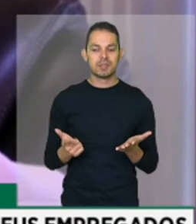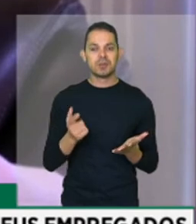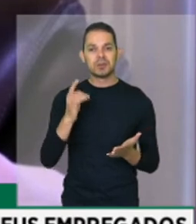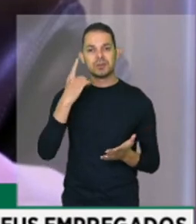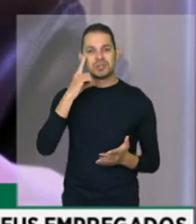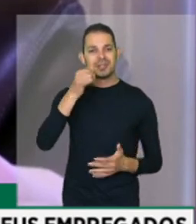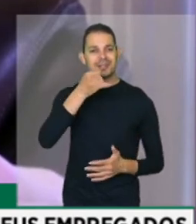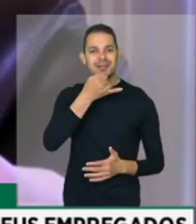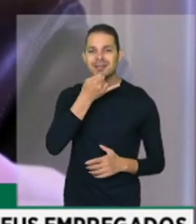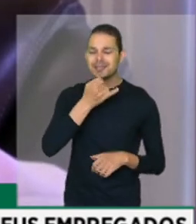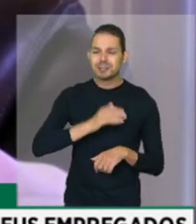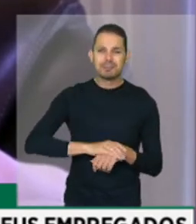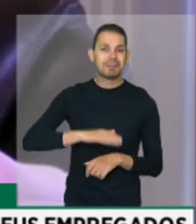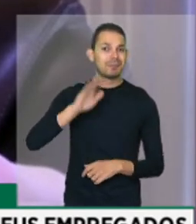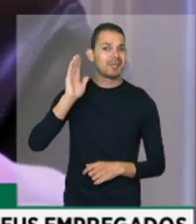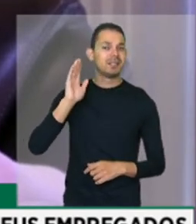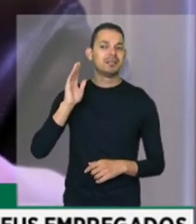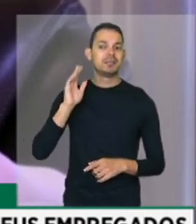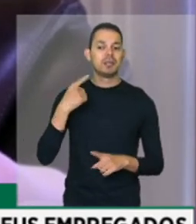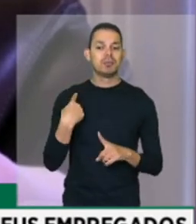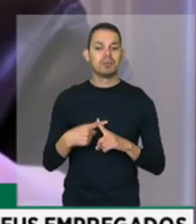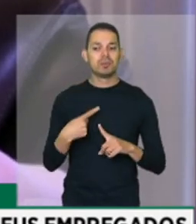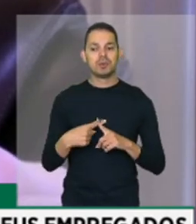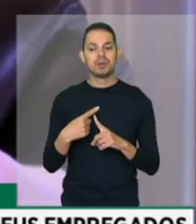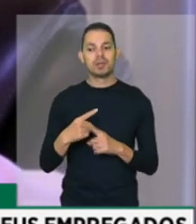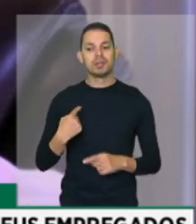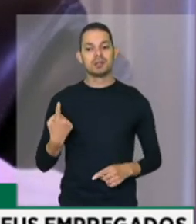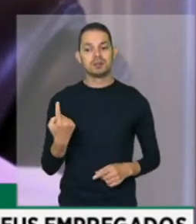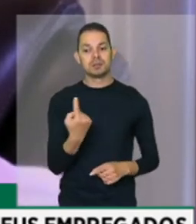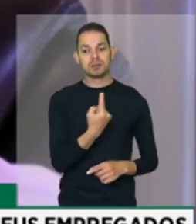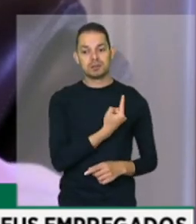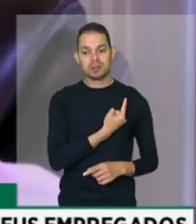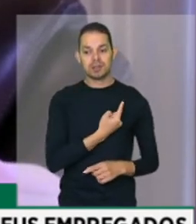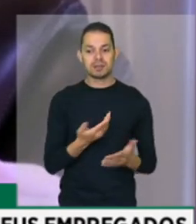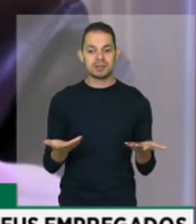E É O DIA DO JORNALISTA MAIS TRISTE DOS ÚLTIMOS ANOS PORQUE ESTAMOS VIVENDO, O JORNALISMO DE IMPRENSA MARROM